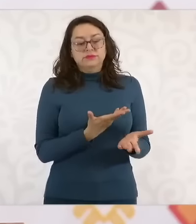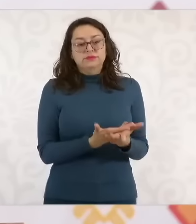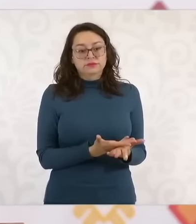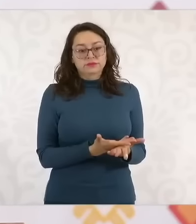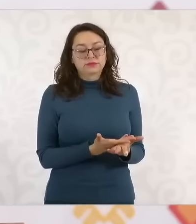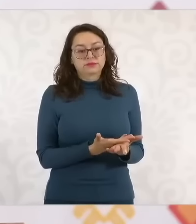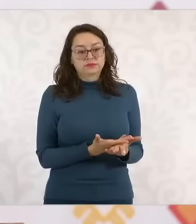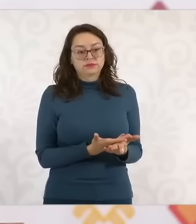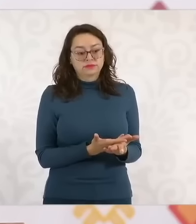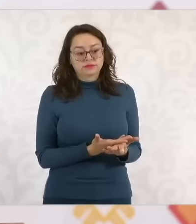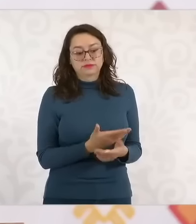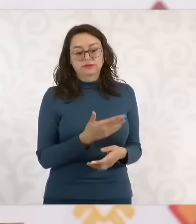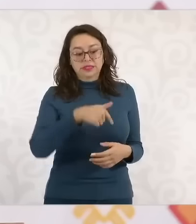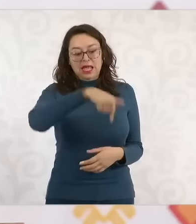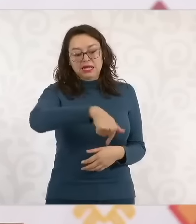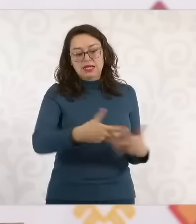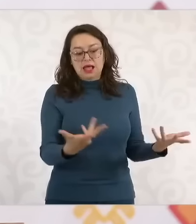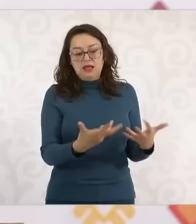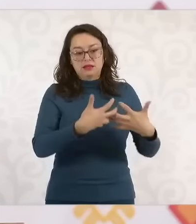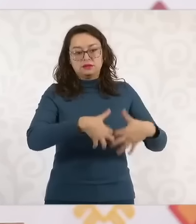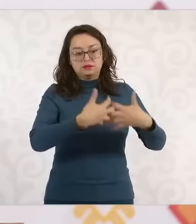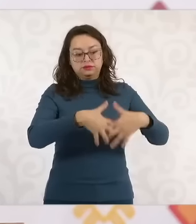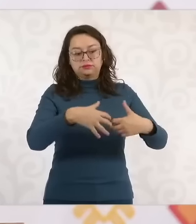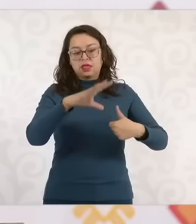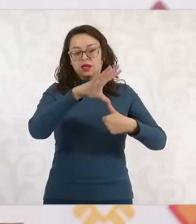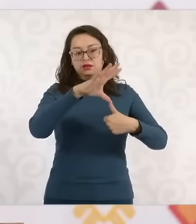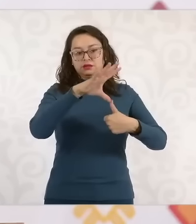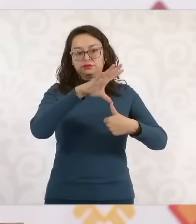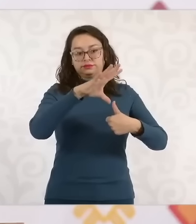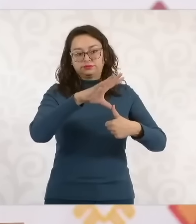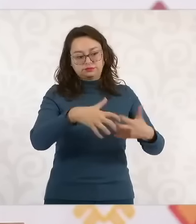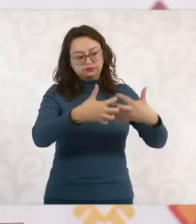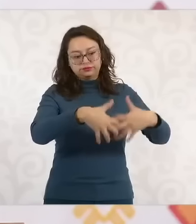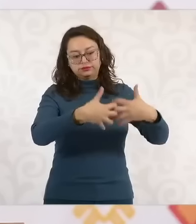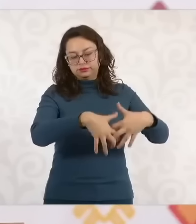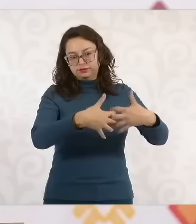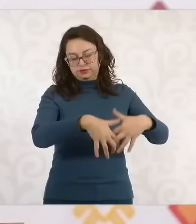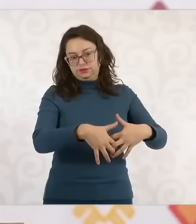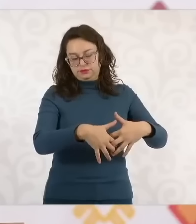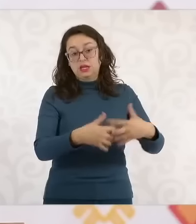produjera más en Norteamérica. se llama reglas de origen. Entonces, todas las empresas automotrices